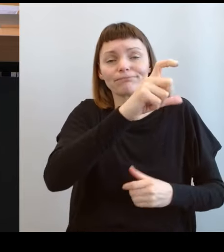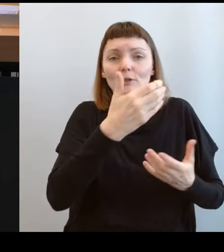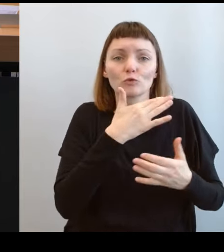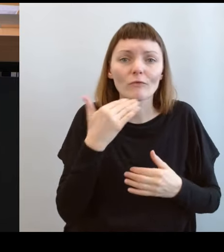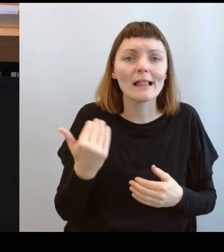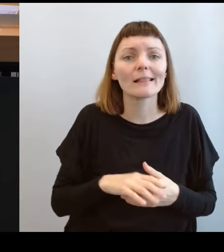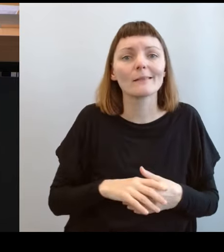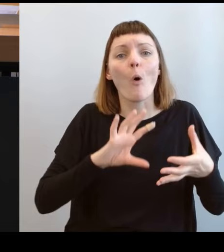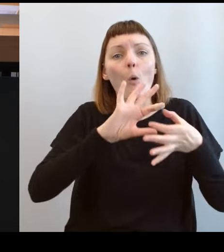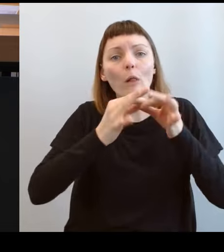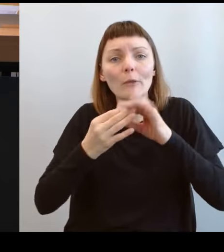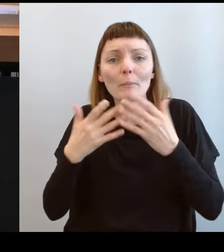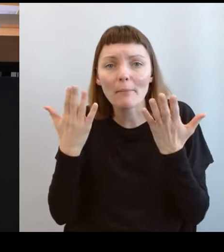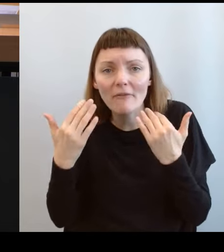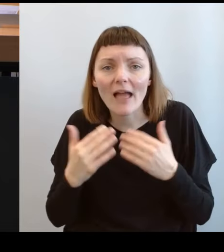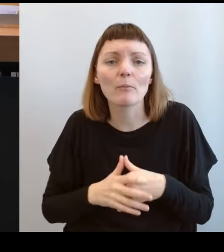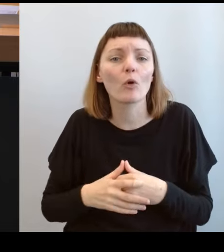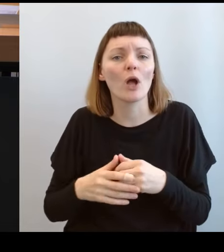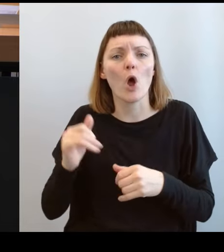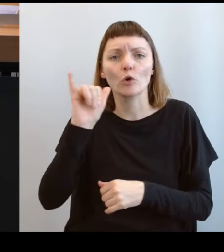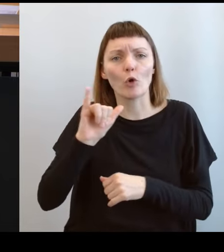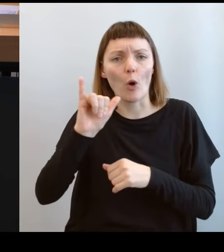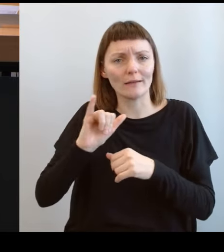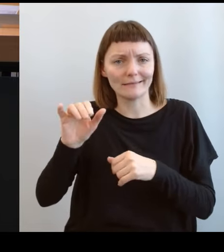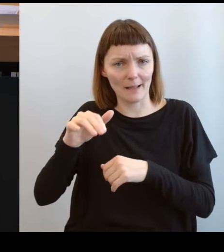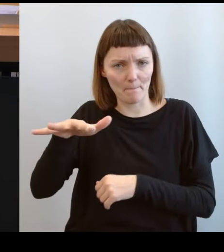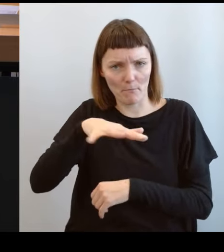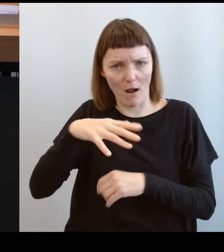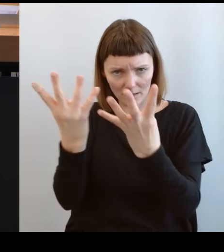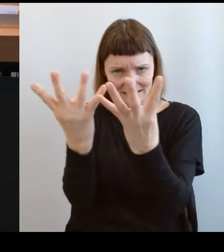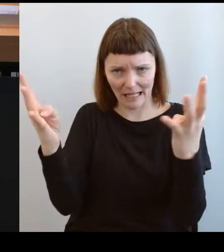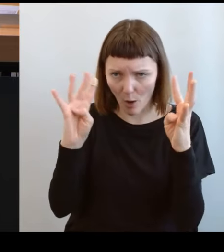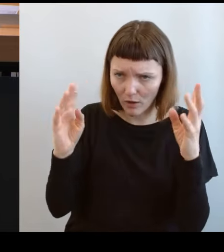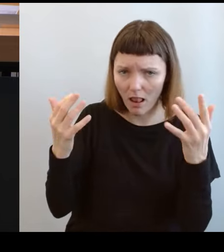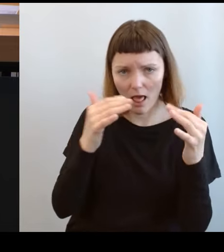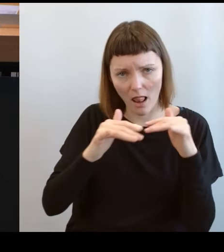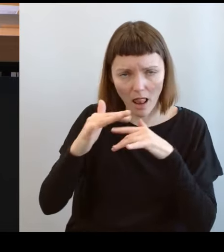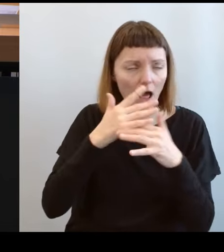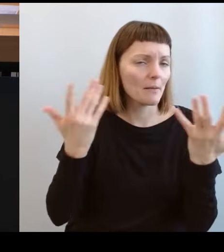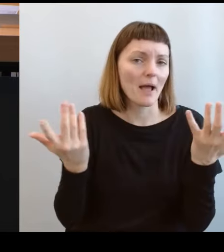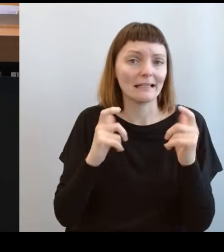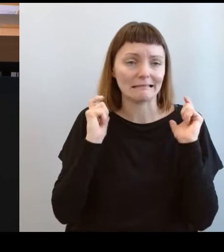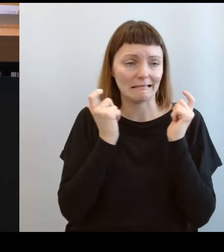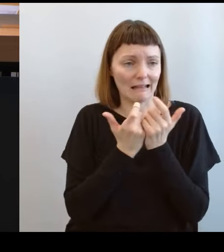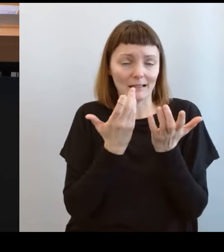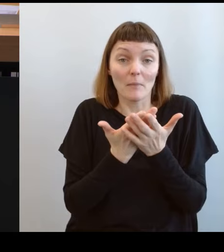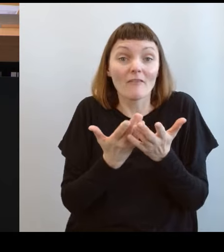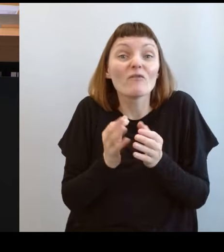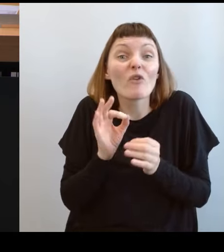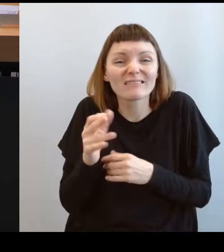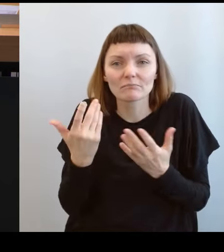allem Möglichen beschäftigt im Senat. Aber die Sachen, die wichtig sind für die Menschen, ausreichend Wohnungen für Azubis und für die Stadt da sehe